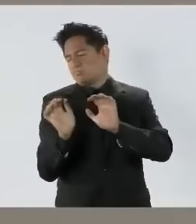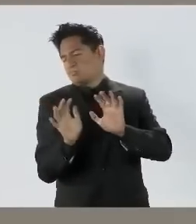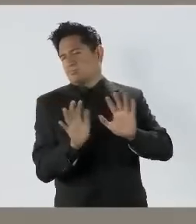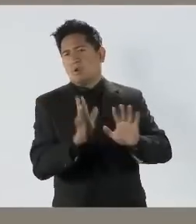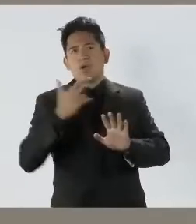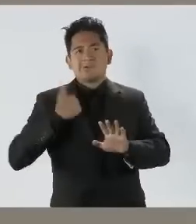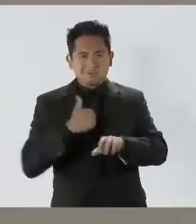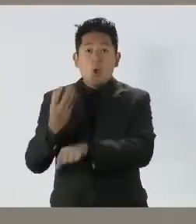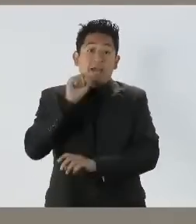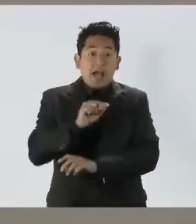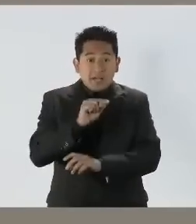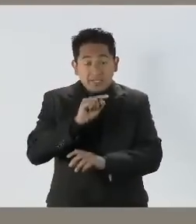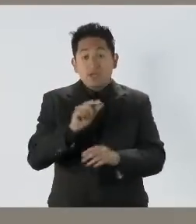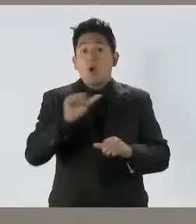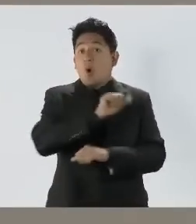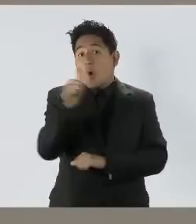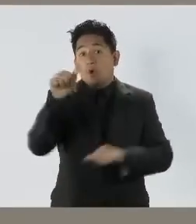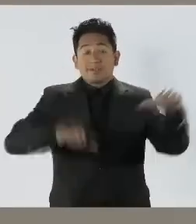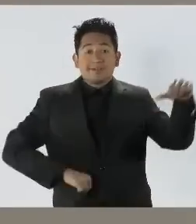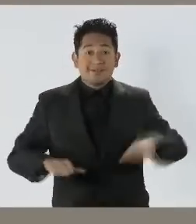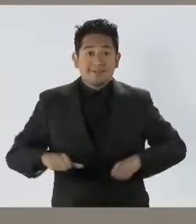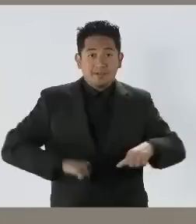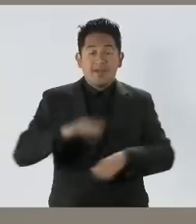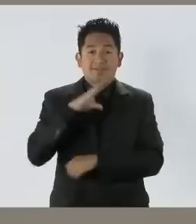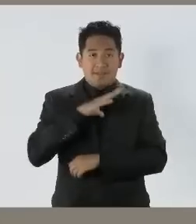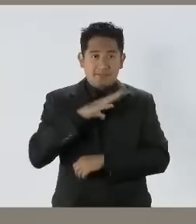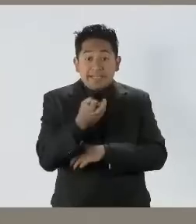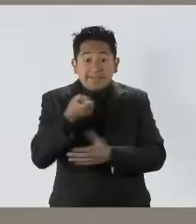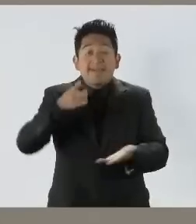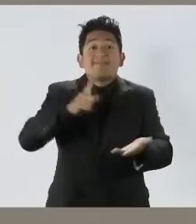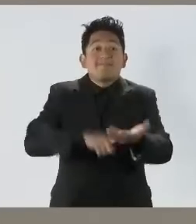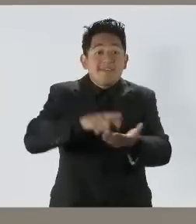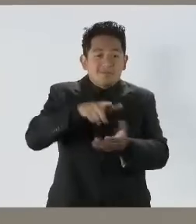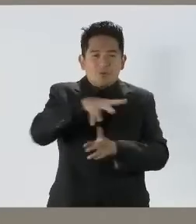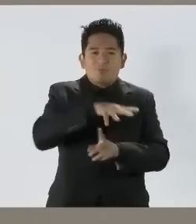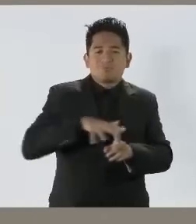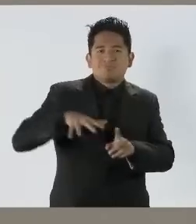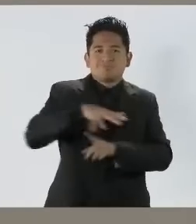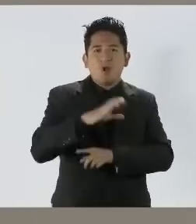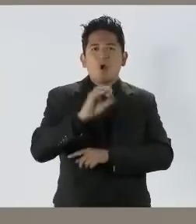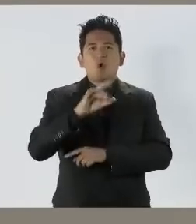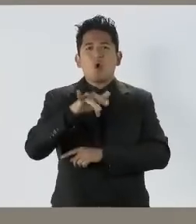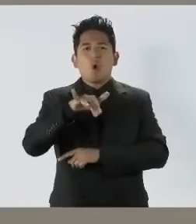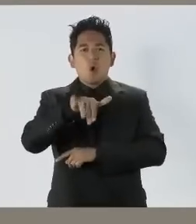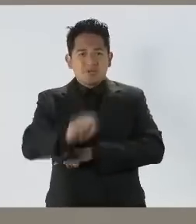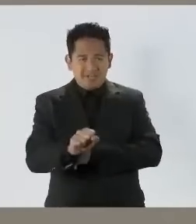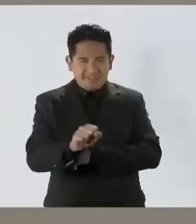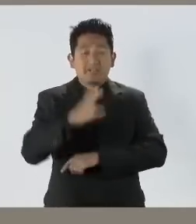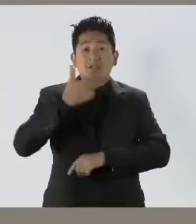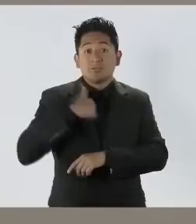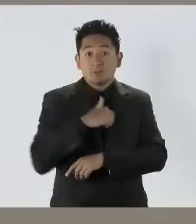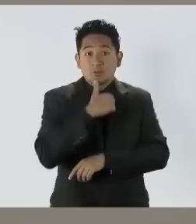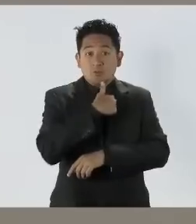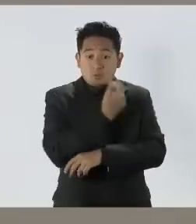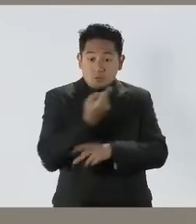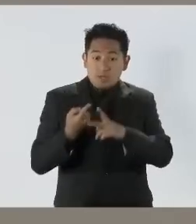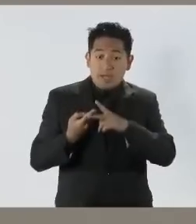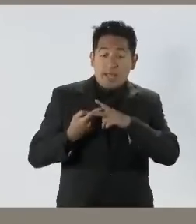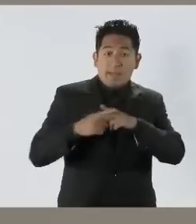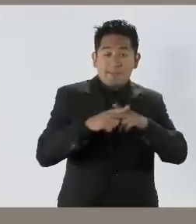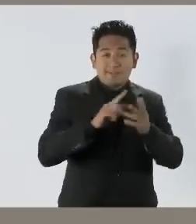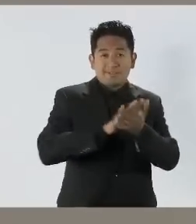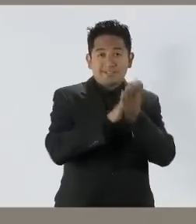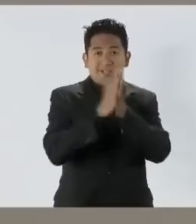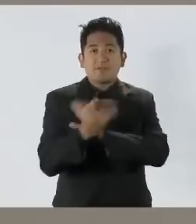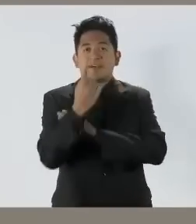de actividades en medio de las colas y este año empezaremos por tomar los primeros 100 módulos de